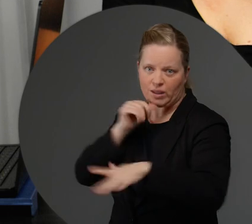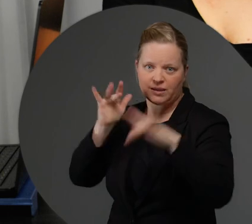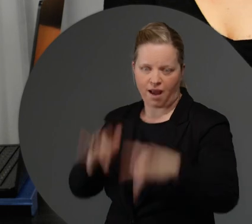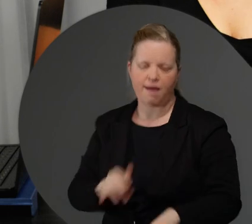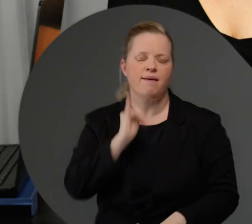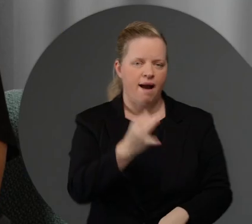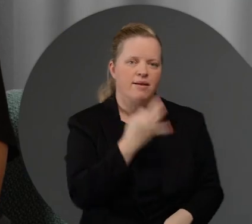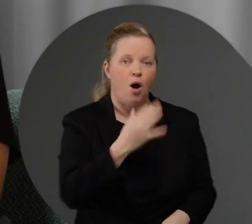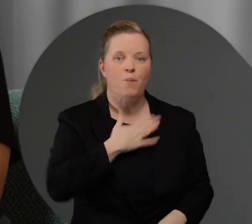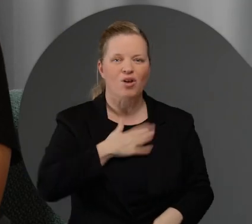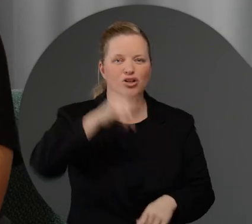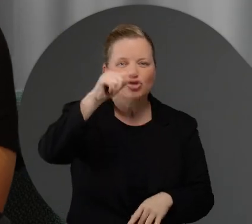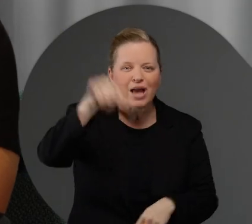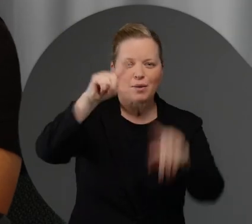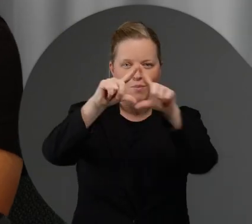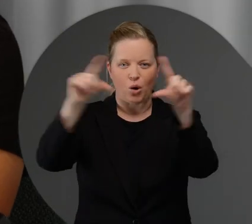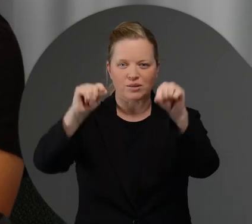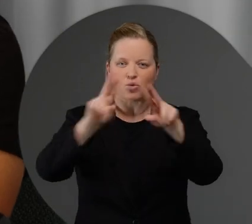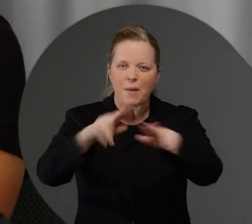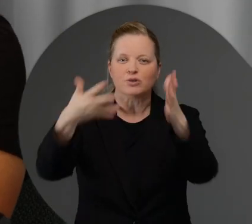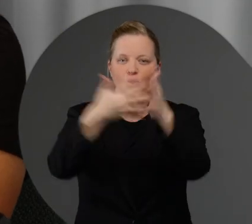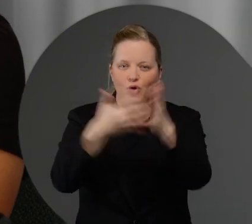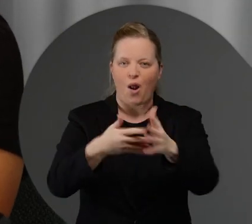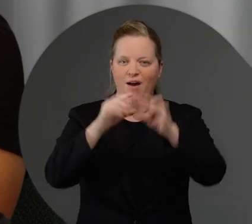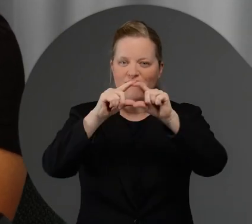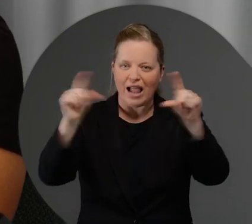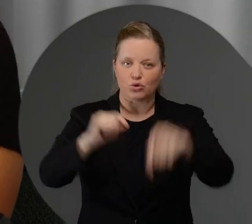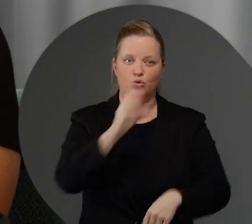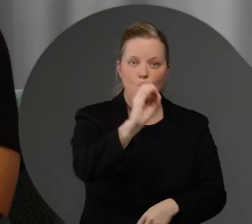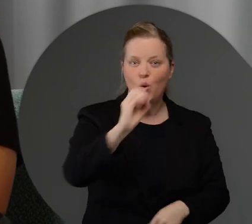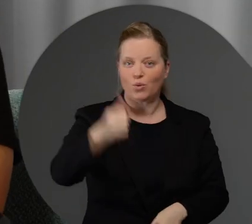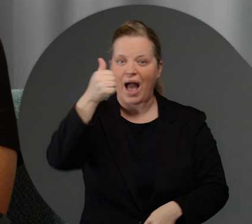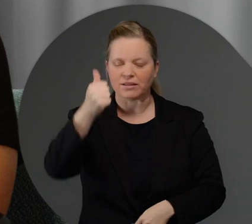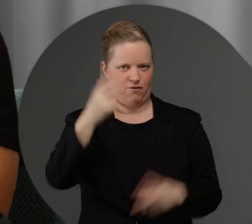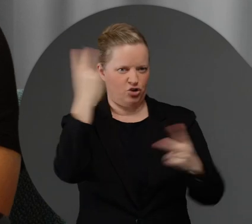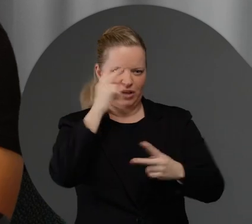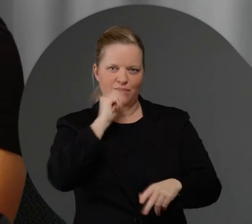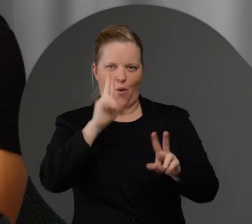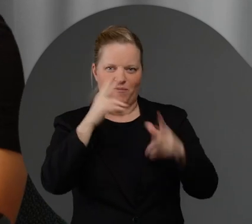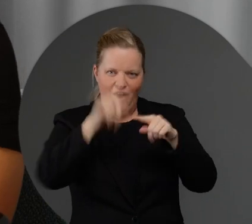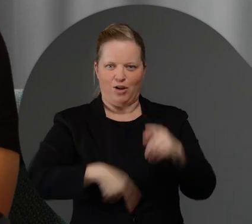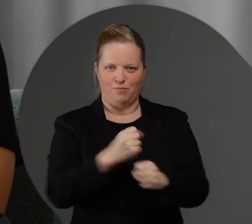Genau. Obwohl es ein Checkbox ist, ein normales Kontrollfeld, 0 und 1. Ich verstehe nicht, wie man das so falsch machen kann, aber die haben es geschafft.